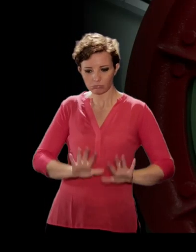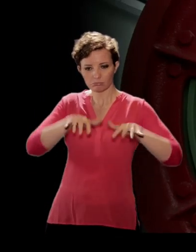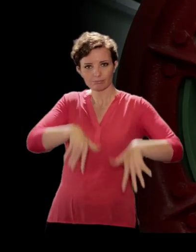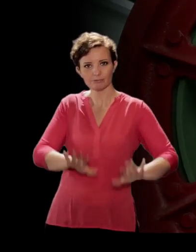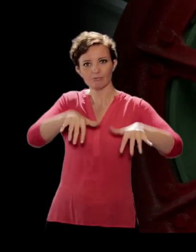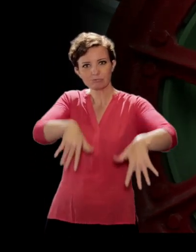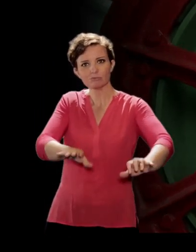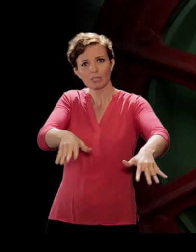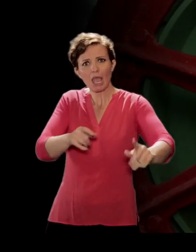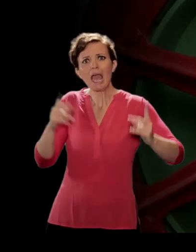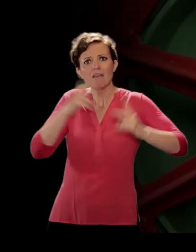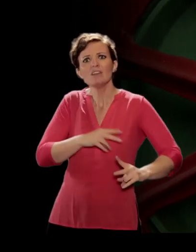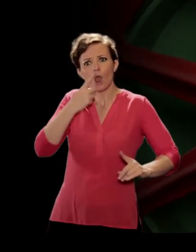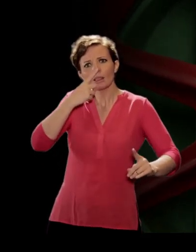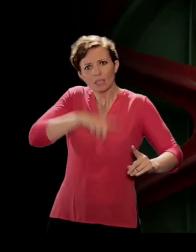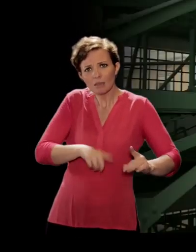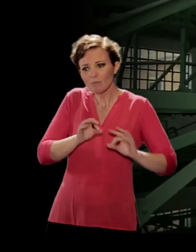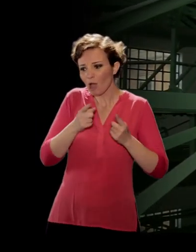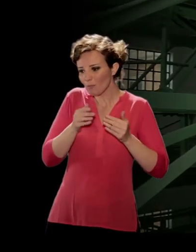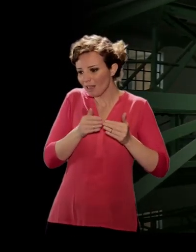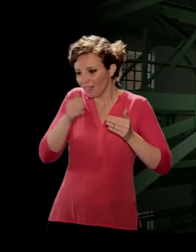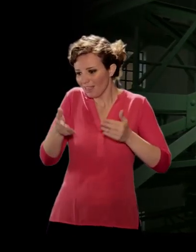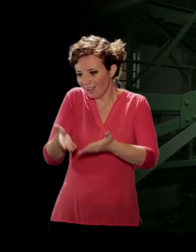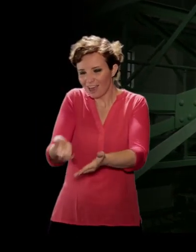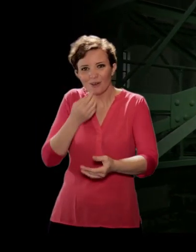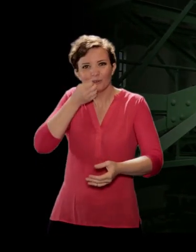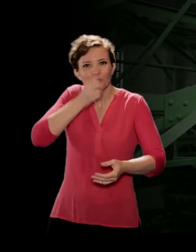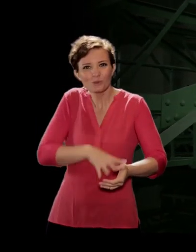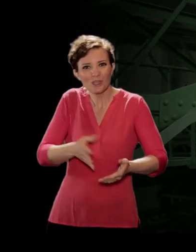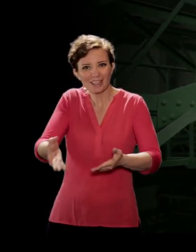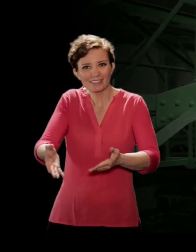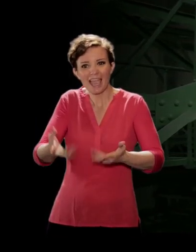molto simile a quello che succede pochi passi più in là